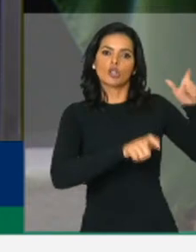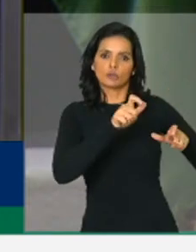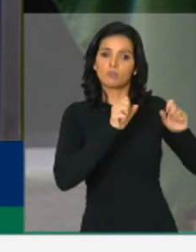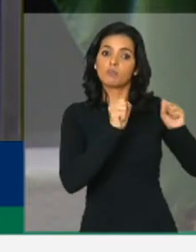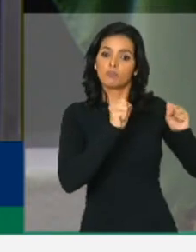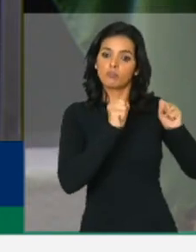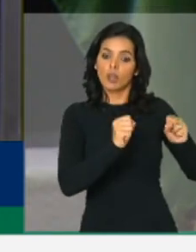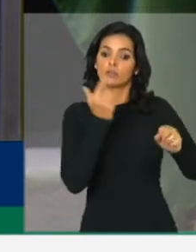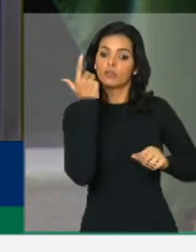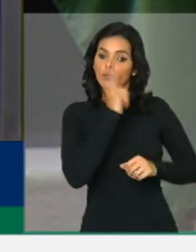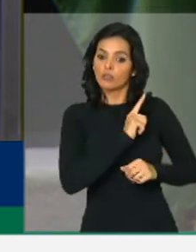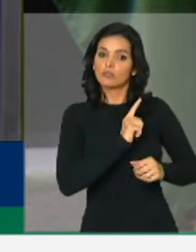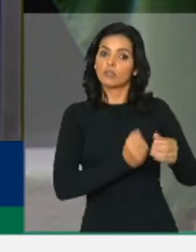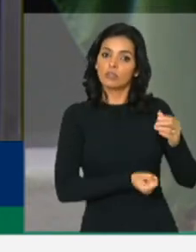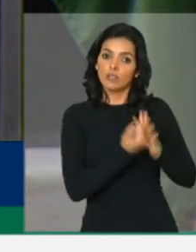LÍDER DO PT E DIANTE DO DEBATE POSSAMOS AVANÇAR NA